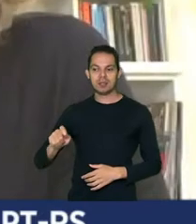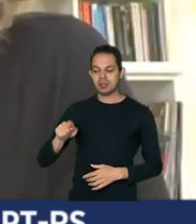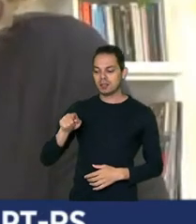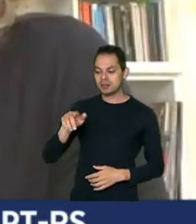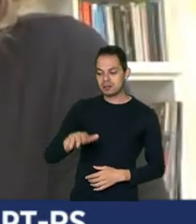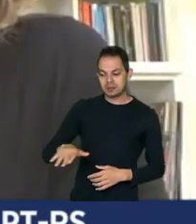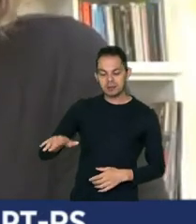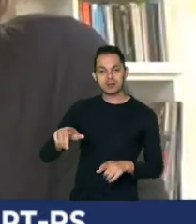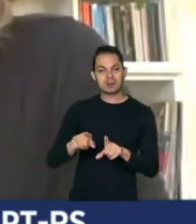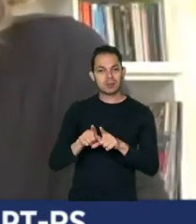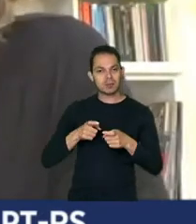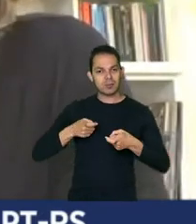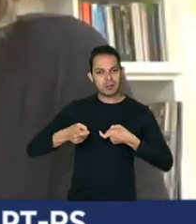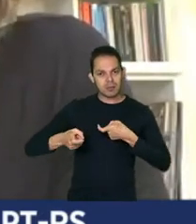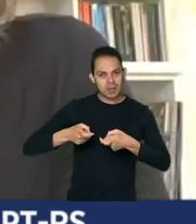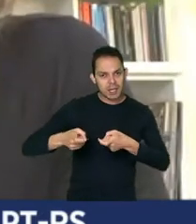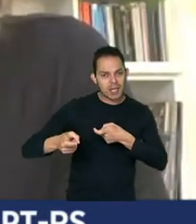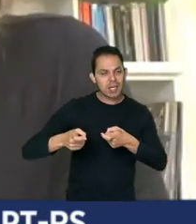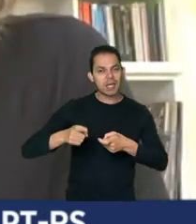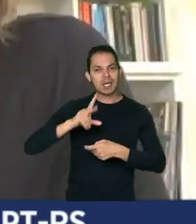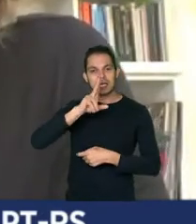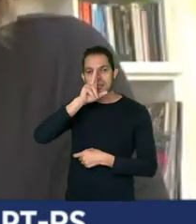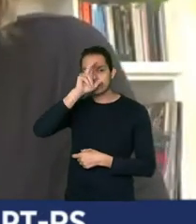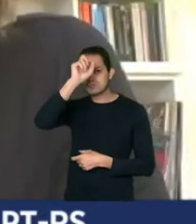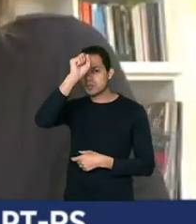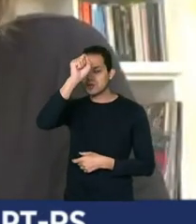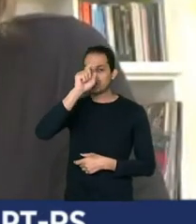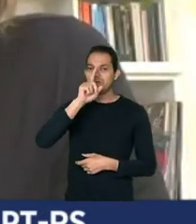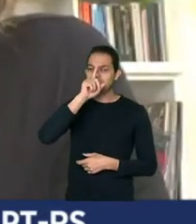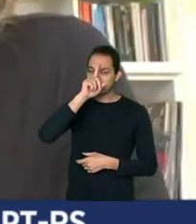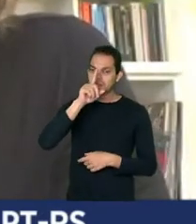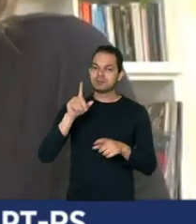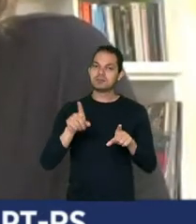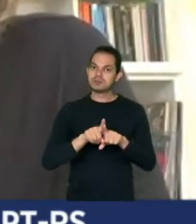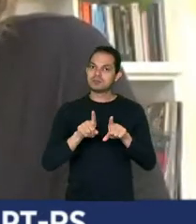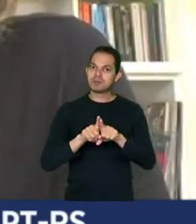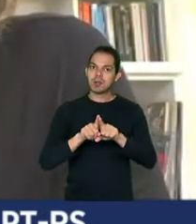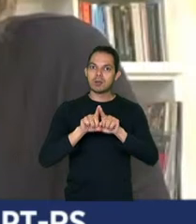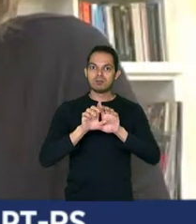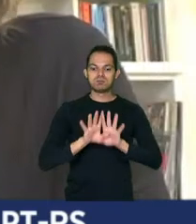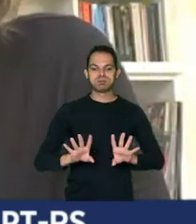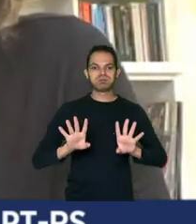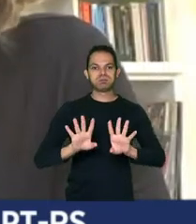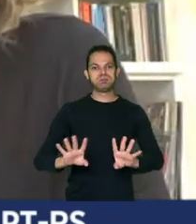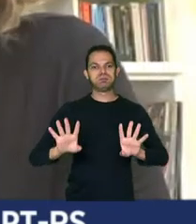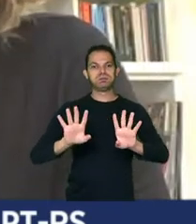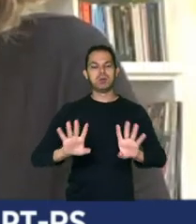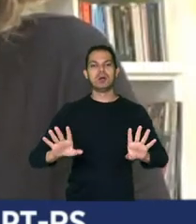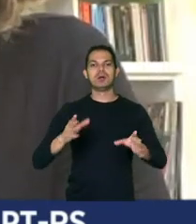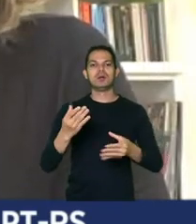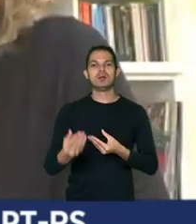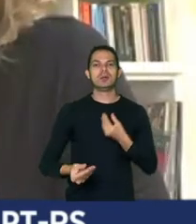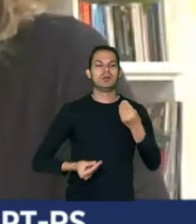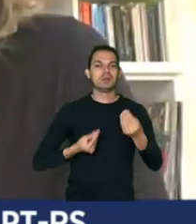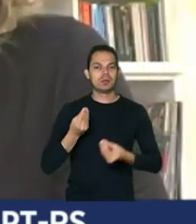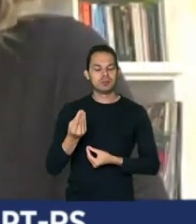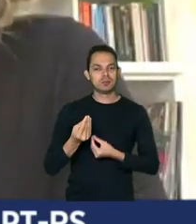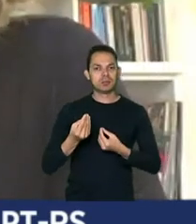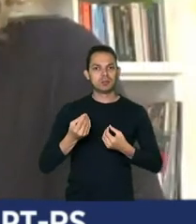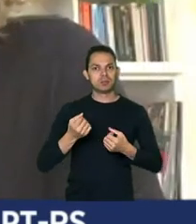ÂMBITO NACIONAL UCRANIANO, FORÇAS QUE TAMBÉM SÃO BÉLICAS E OFENSIVAS, TÊM SE POSICIONADO DE FORMA